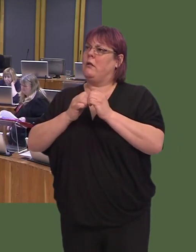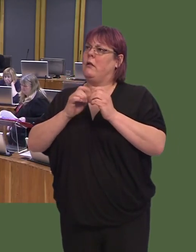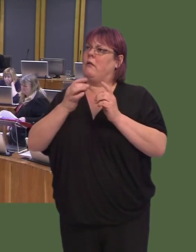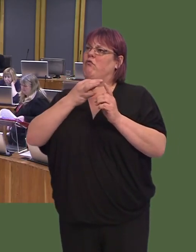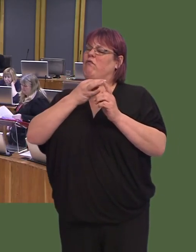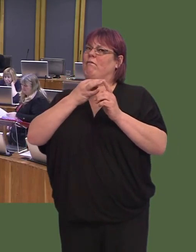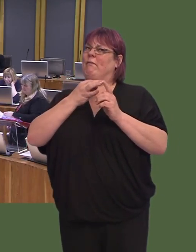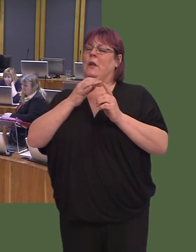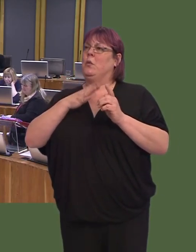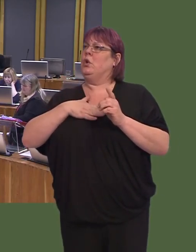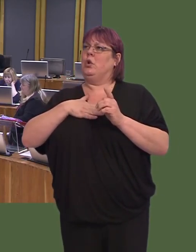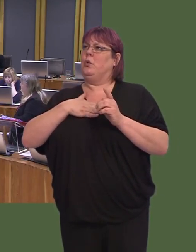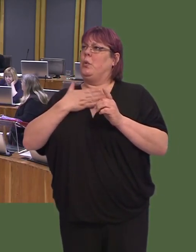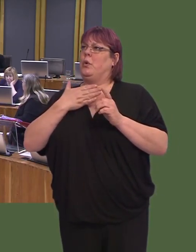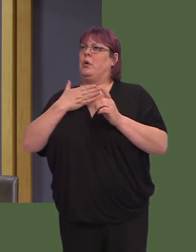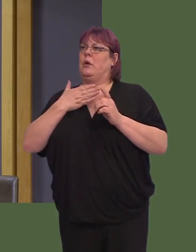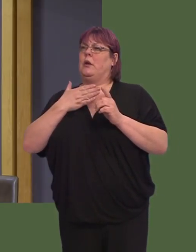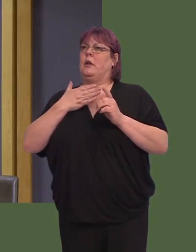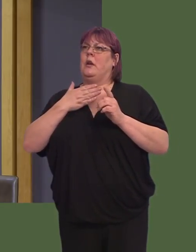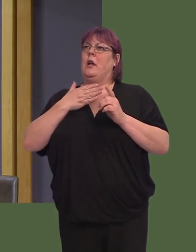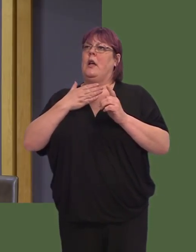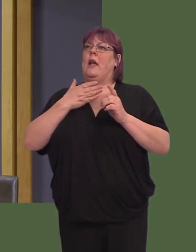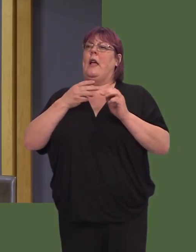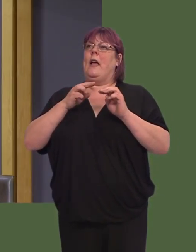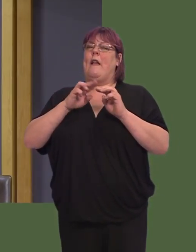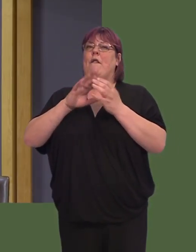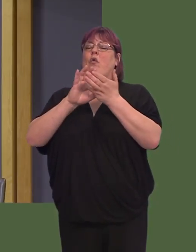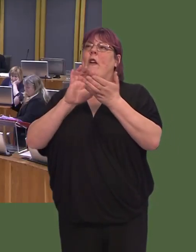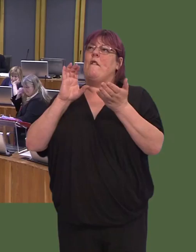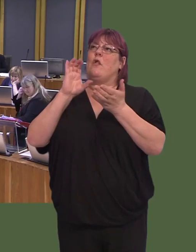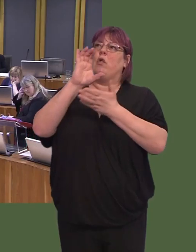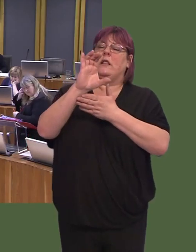trafnidiaeth os ydym ni'n dal i golli gwasanaethau sylfaenol ar y bysus?